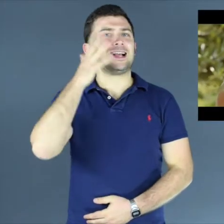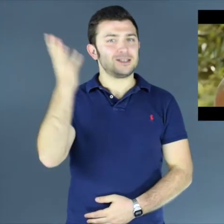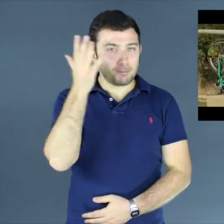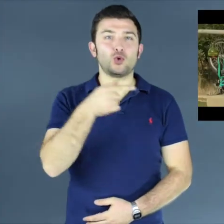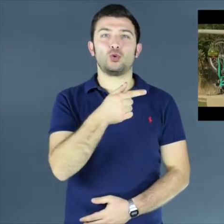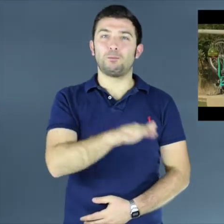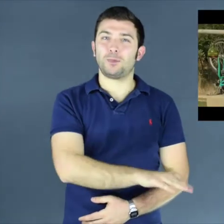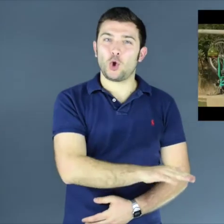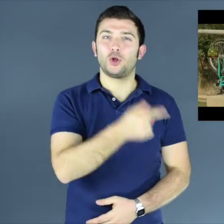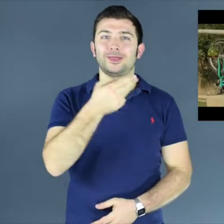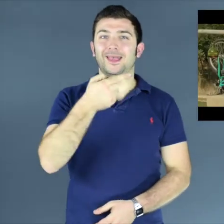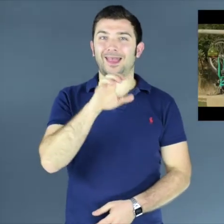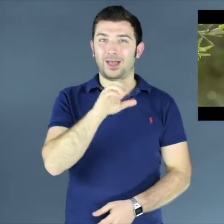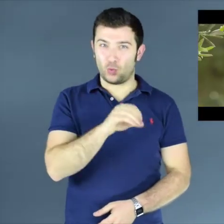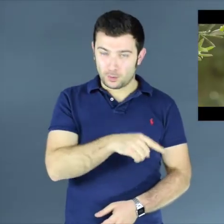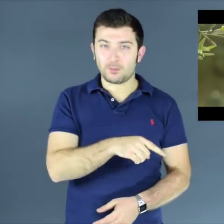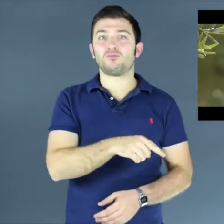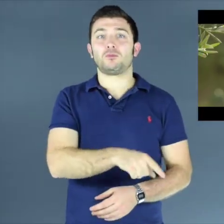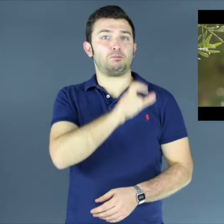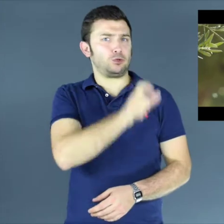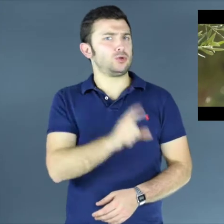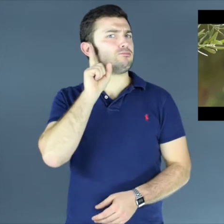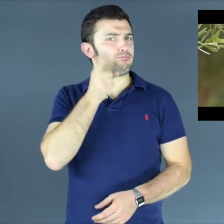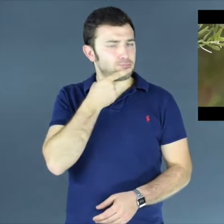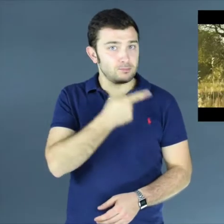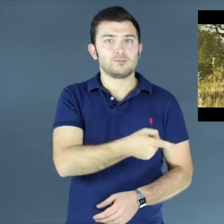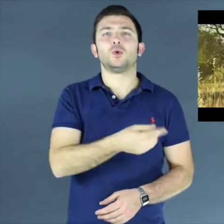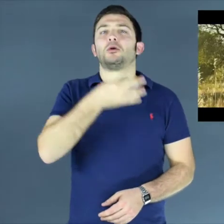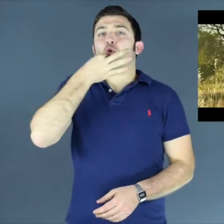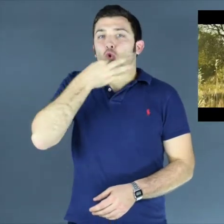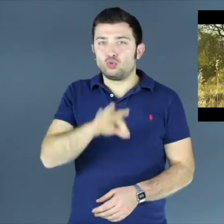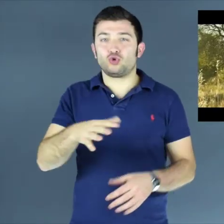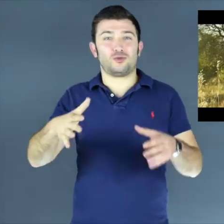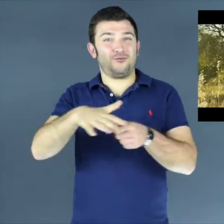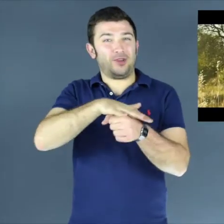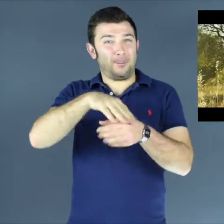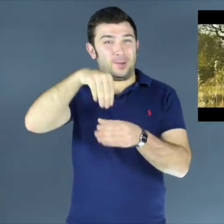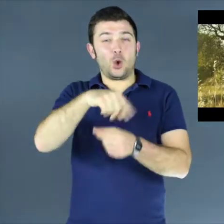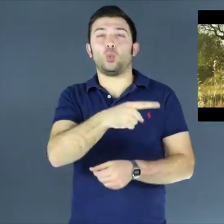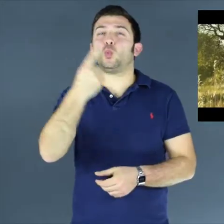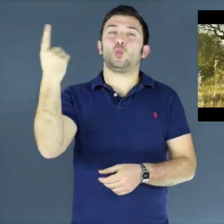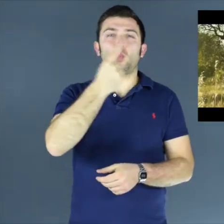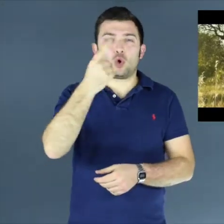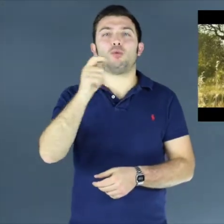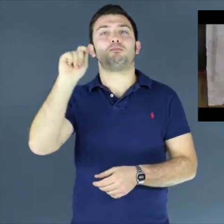E infatti il piccolo Théo, che è sordo, è l'unica persona della sua famiglia...